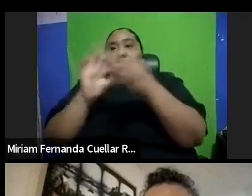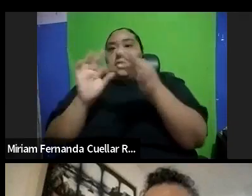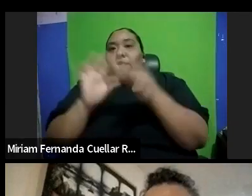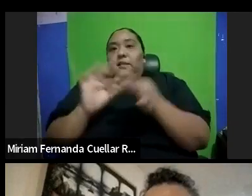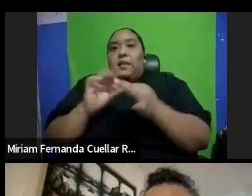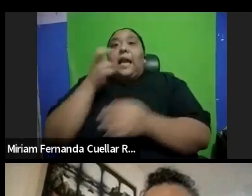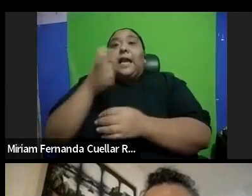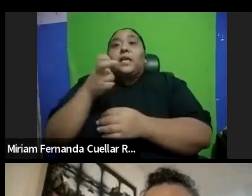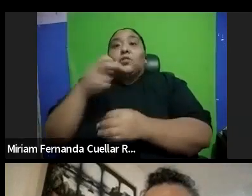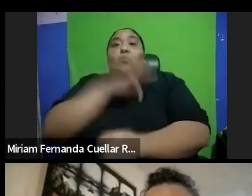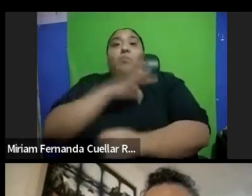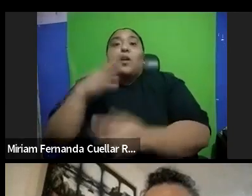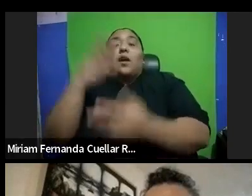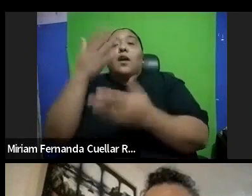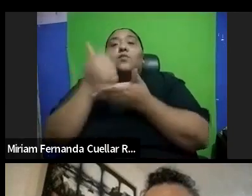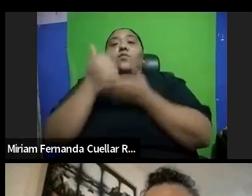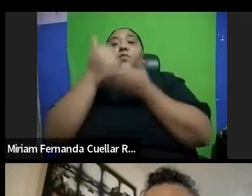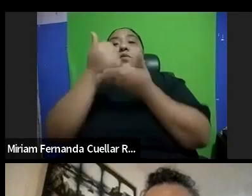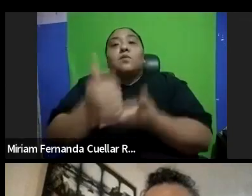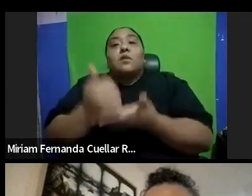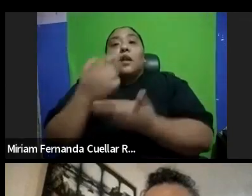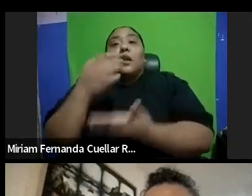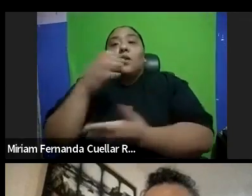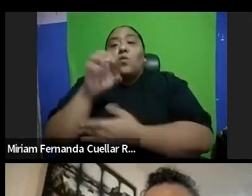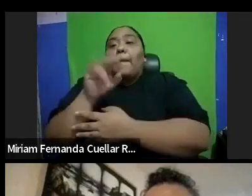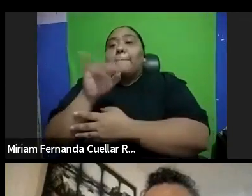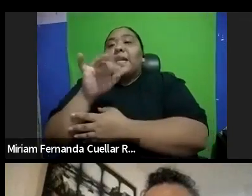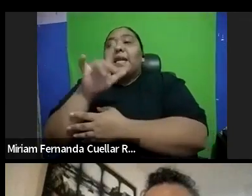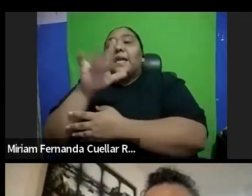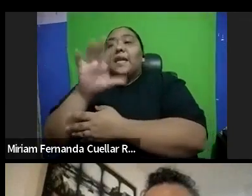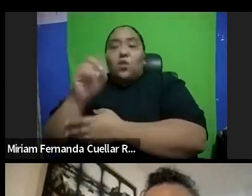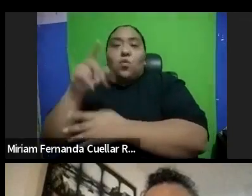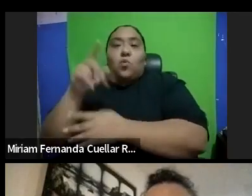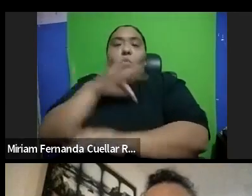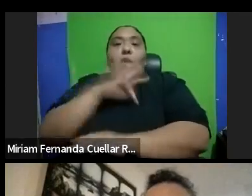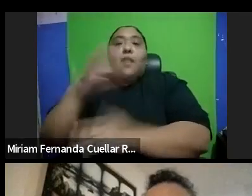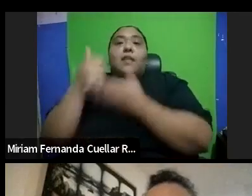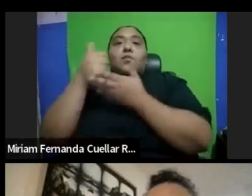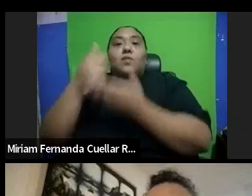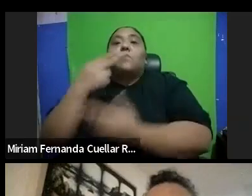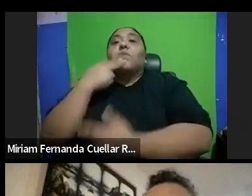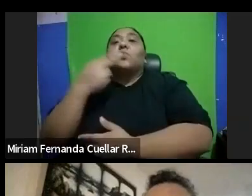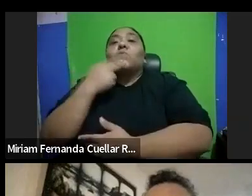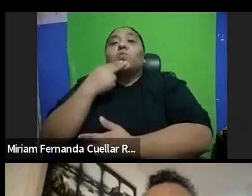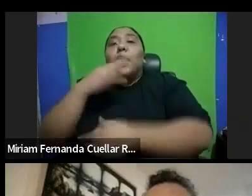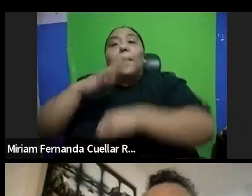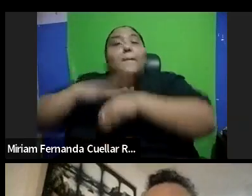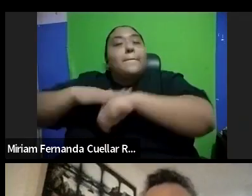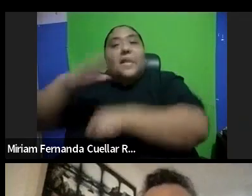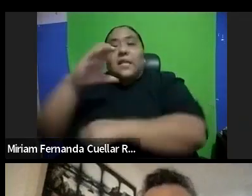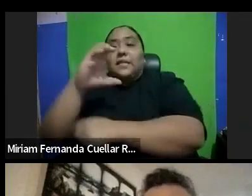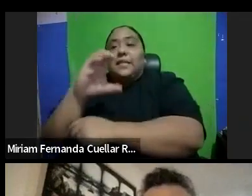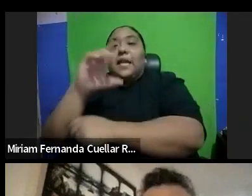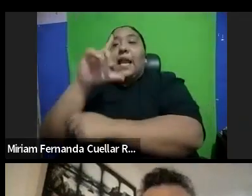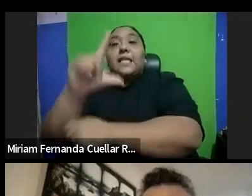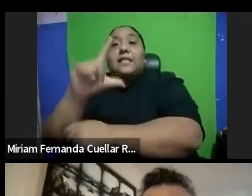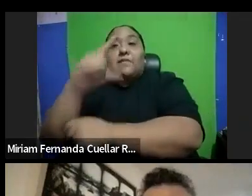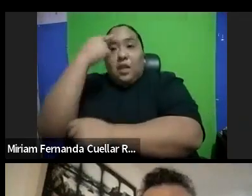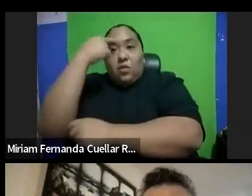entonces En entonces, lo que podría ayudarle a emilio es esto ayudarle a emilio es esto como este? o este usar un poco más de este usar un poco más de clasificadores?